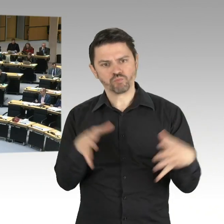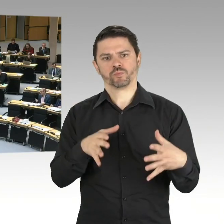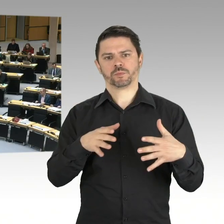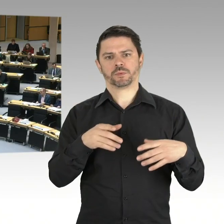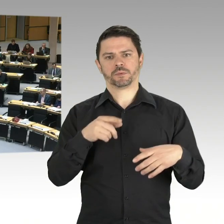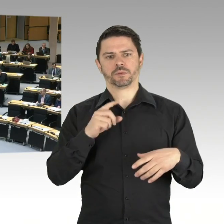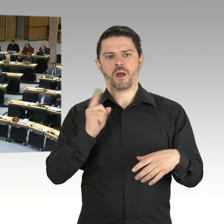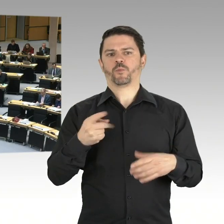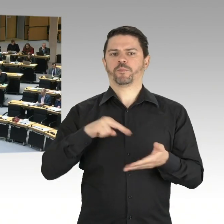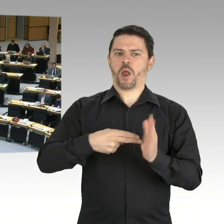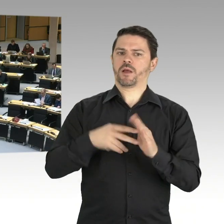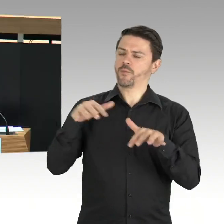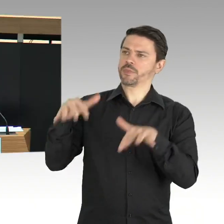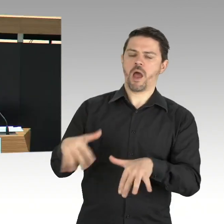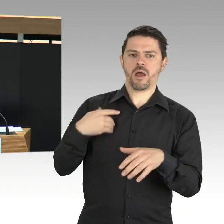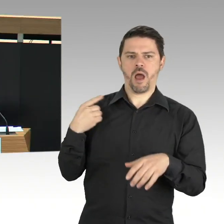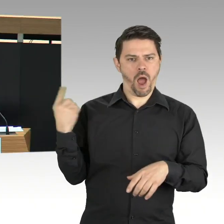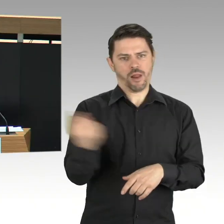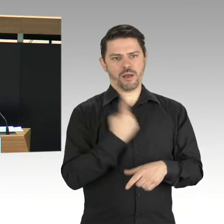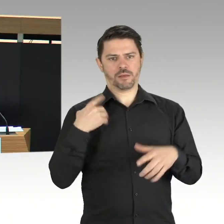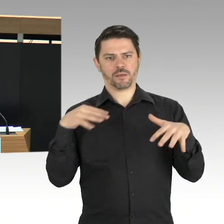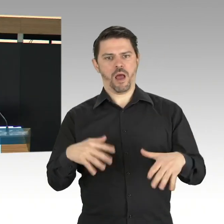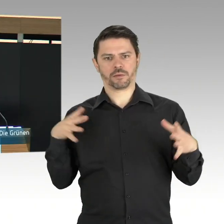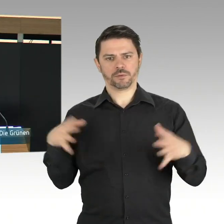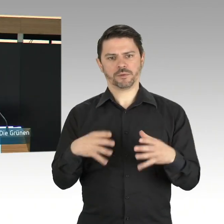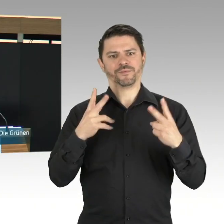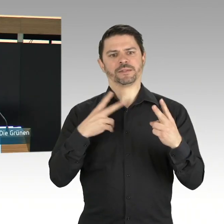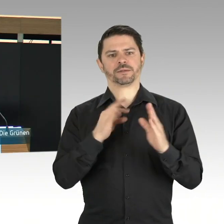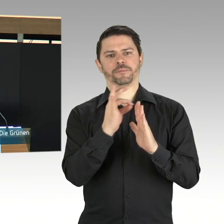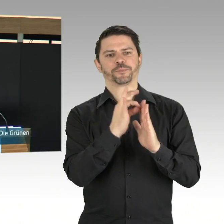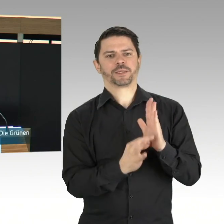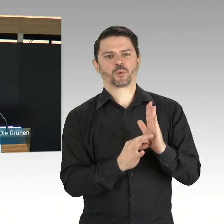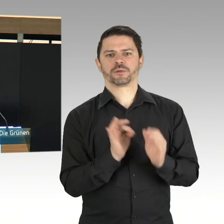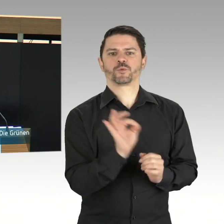die letzten Monate waren nicht einfach für uns als Koalition. Wir haben zwar gut zusammengehalten am Schluss,